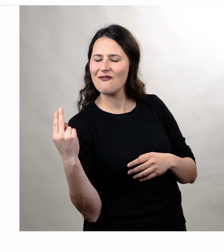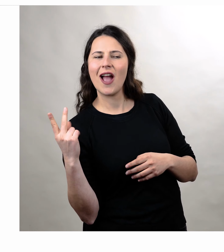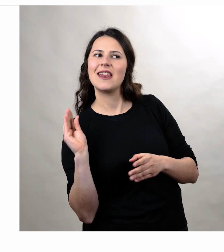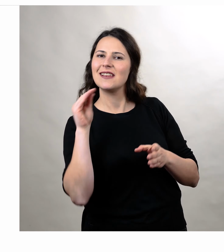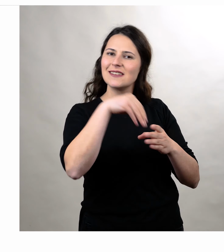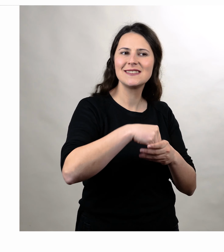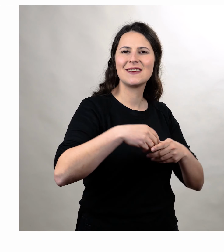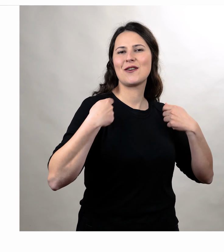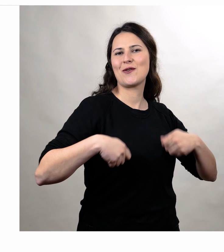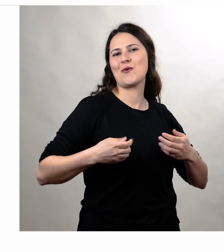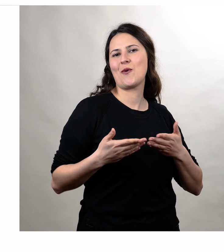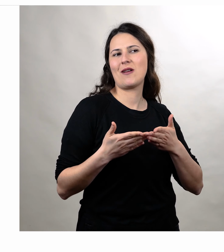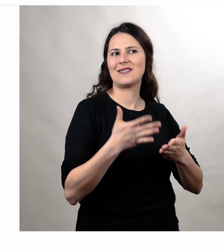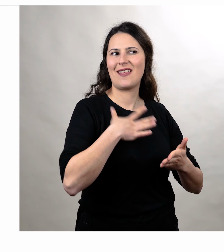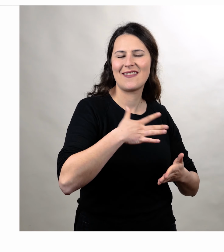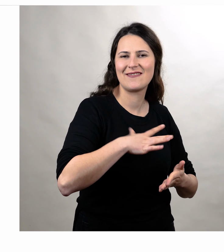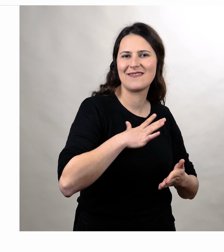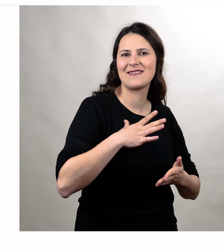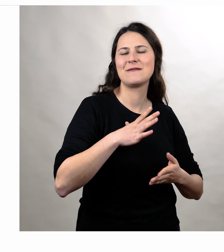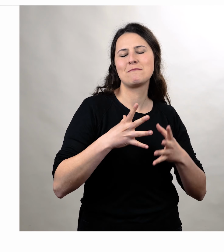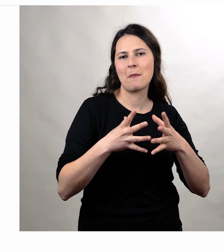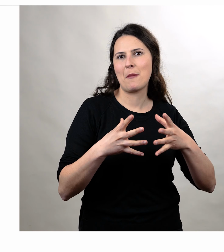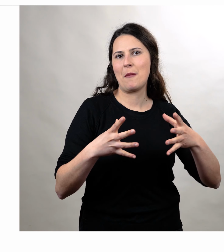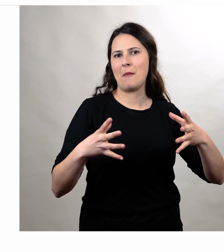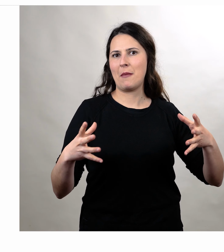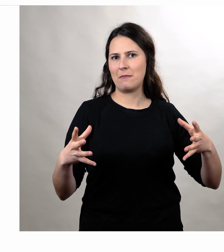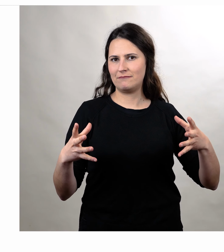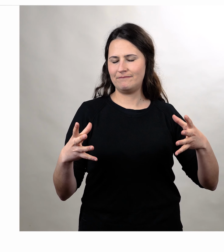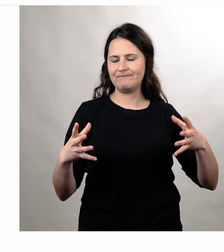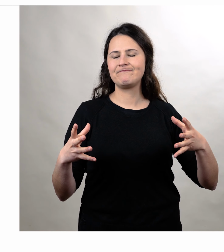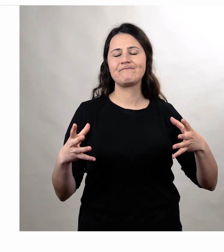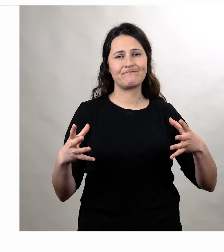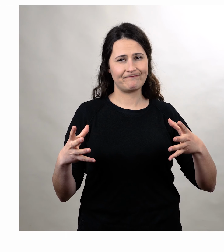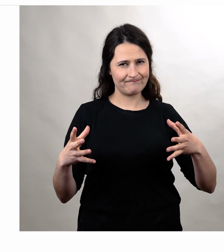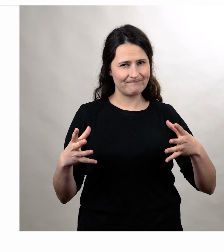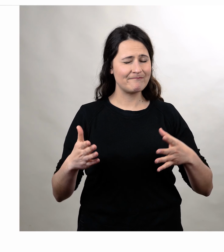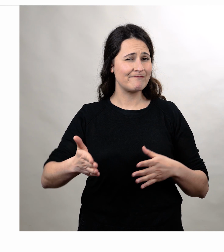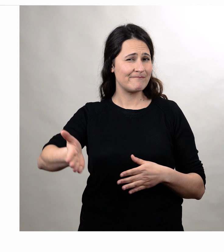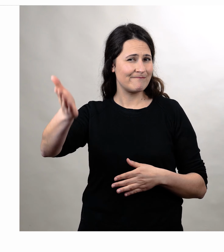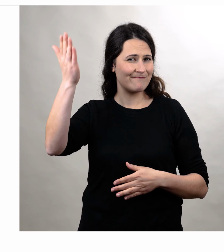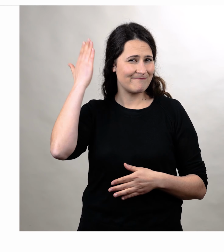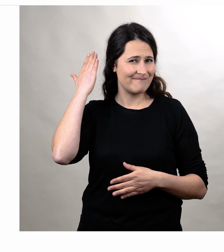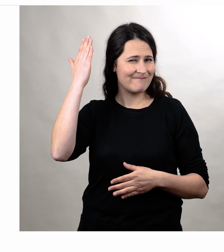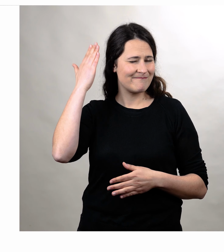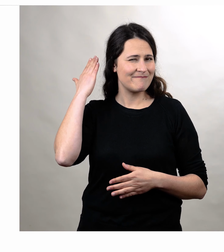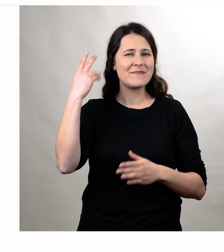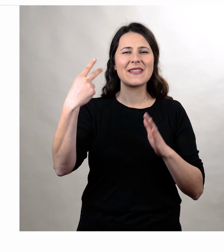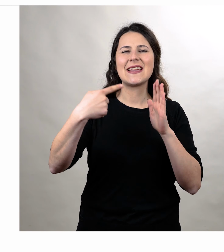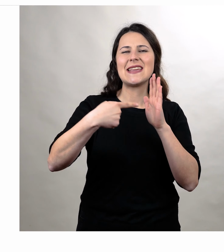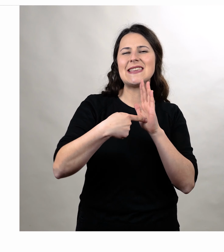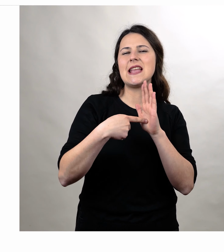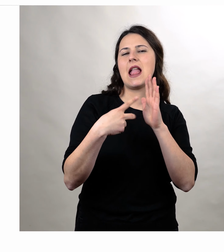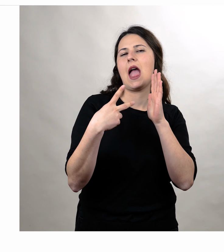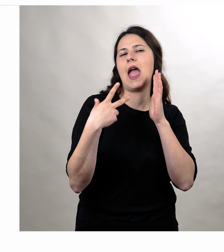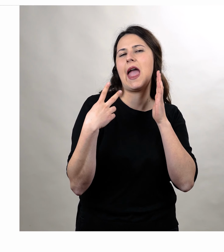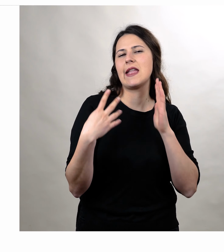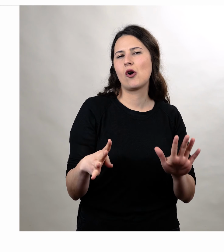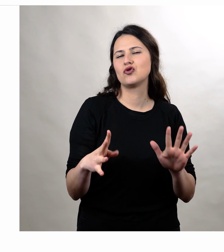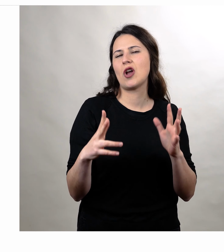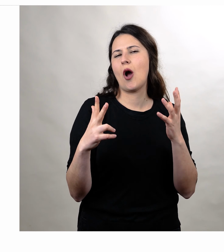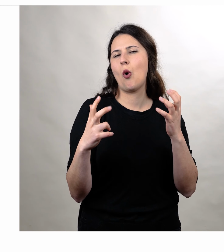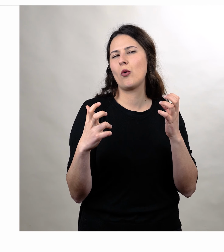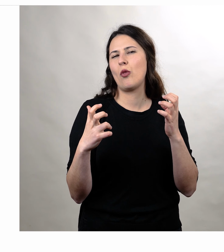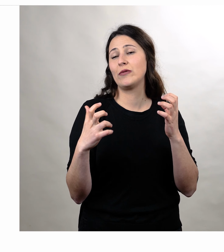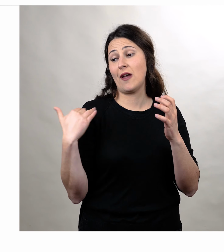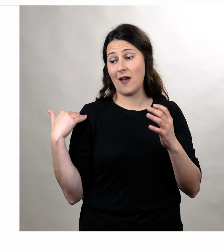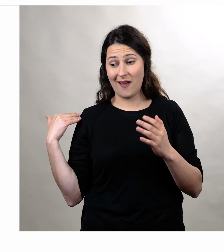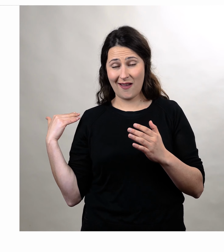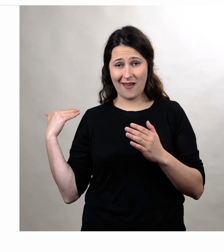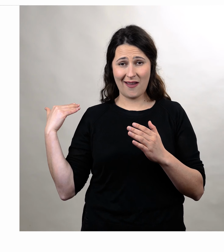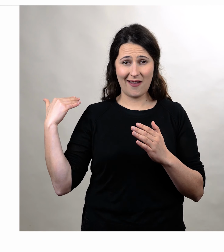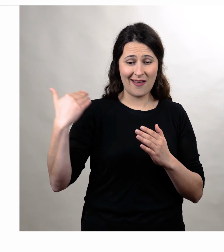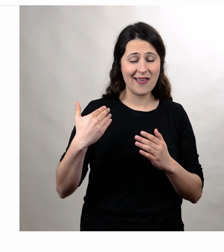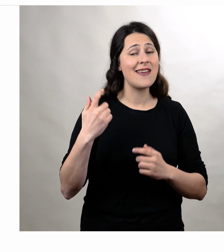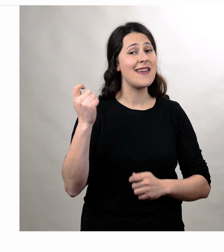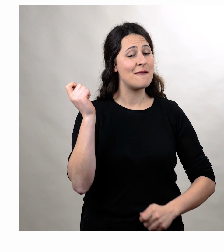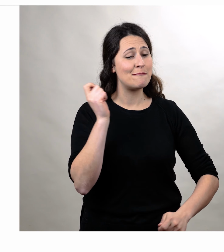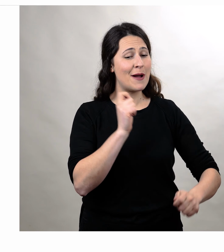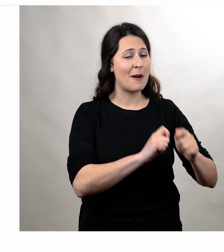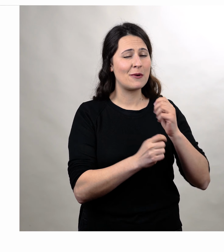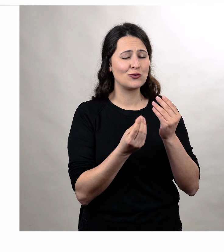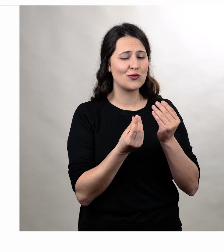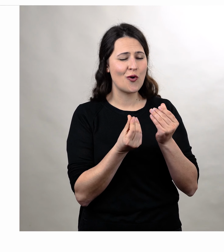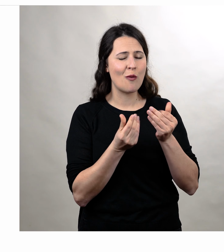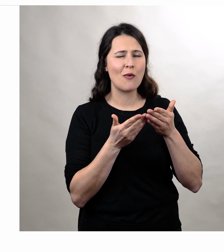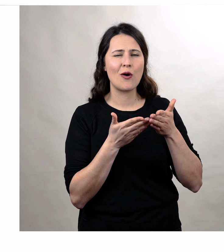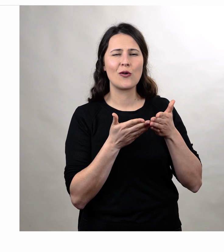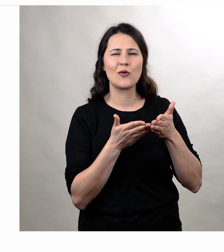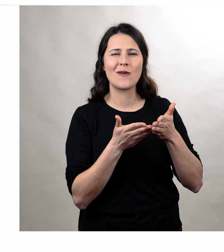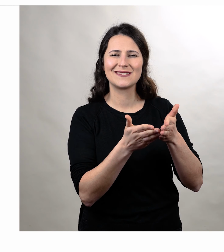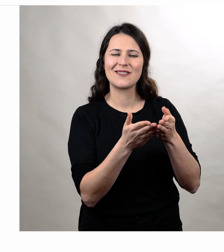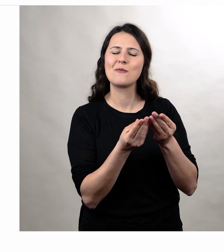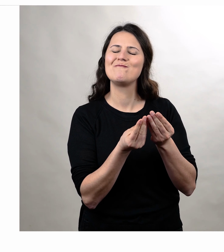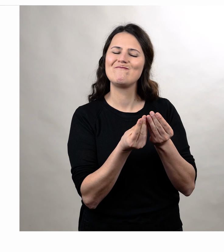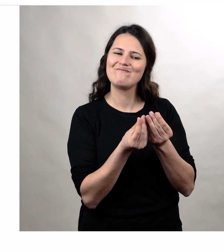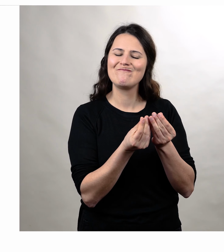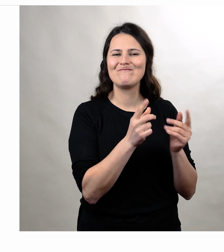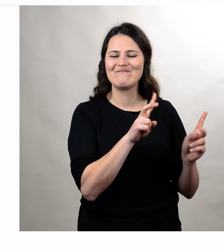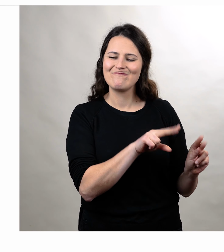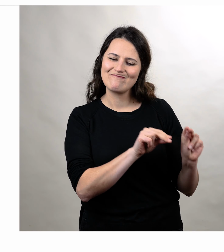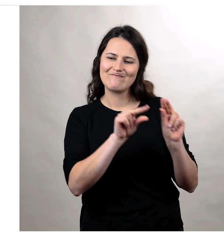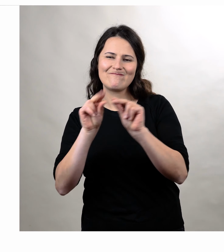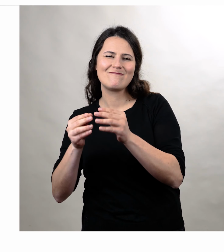Τα σύγχρονα κρουαζιερόπλοια που κατασκευάζονται από τα τέλη της δεκαετίας του 1980 και μετά, παρουσιάζουν τα χαρακτηριστικά των υπερωκεάνιων.